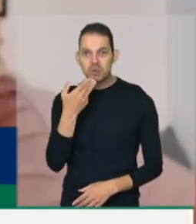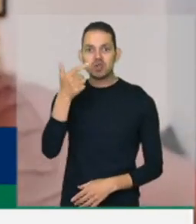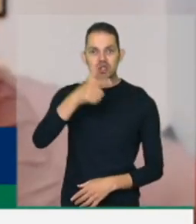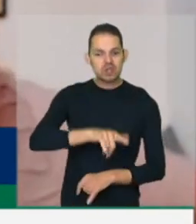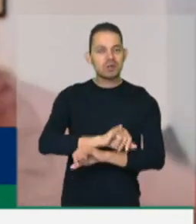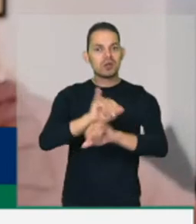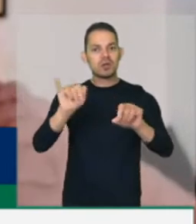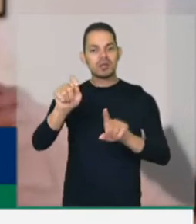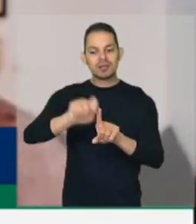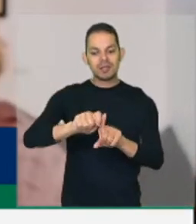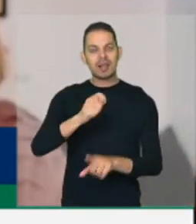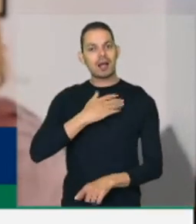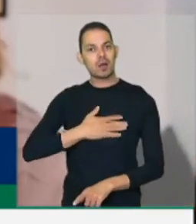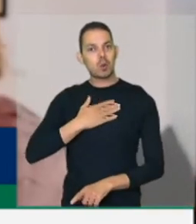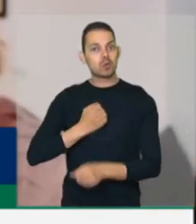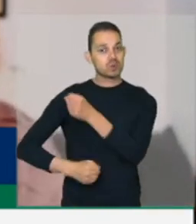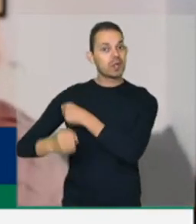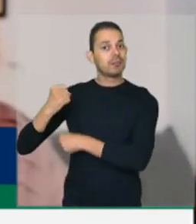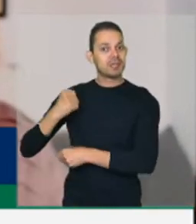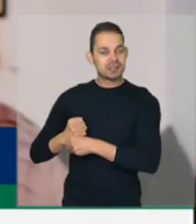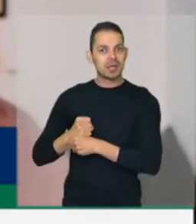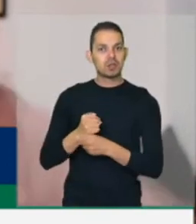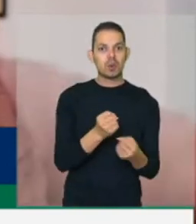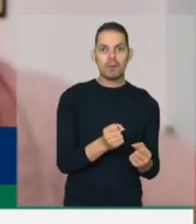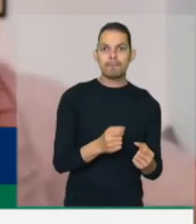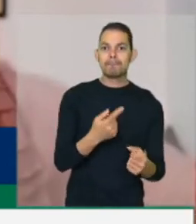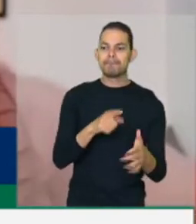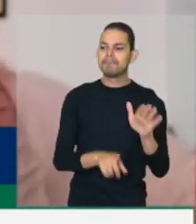AQUI. EM AGOSTO DO ANO PASSADO, QUANDO LHE FORAM OFERECIDAS E CANCELOU DE NOVO QUANDO O MINISTRO DA SAÚDE